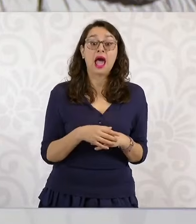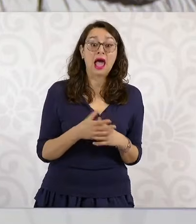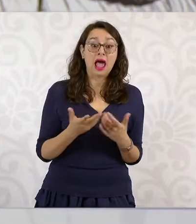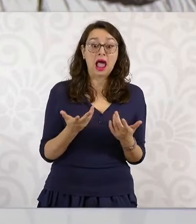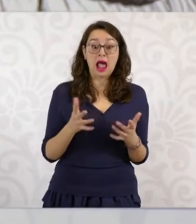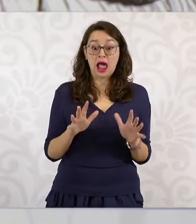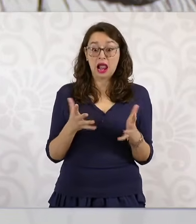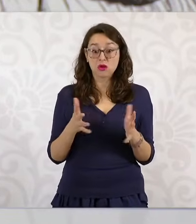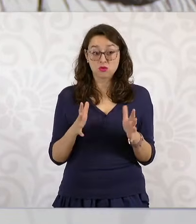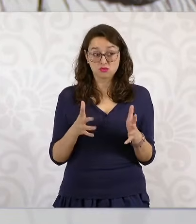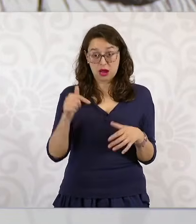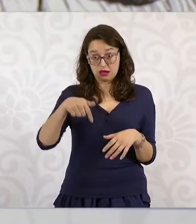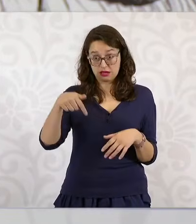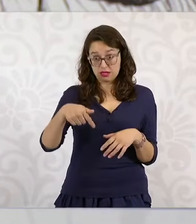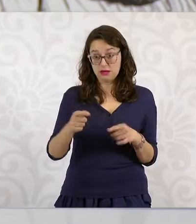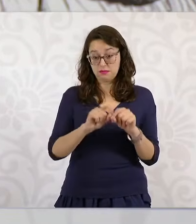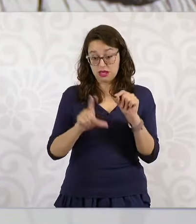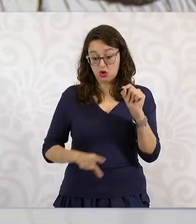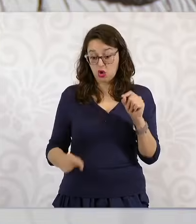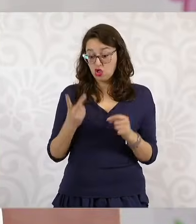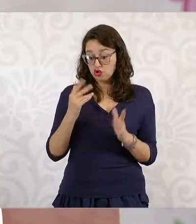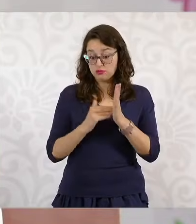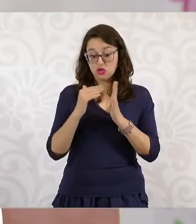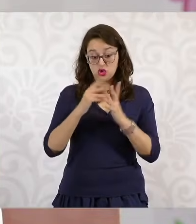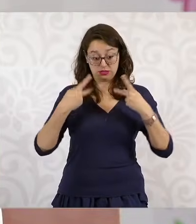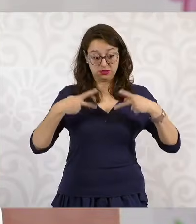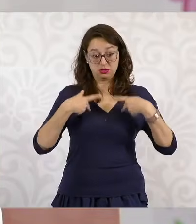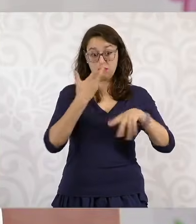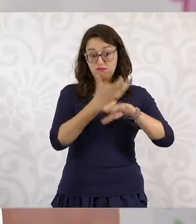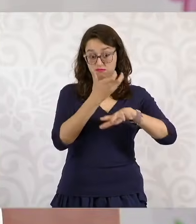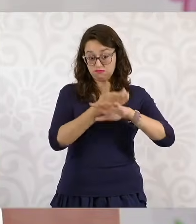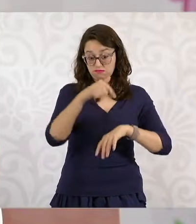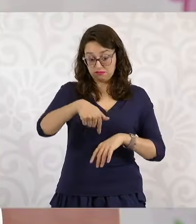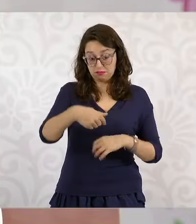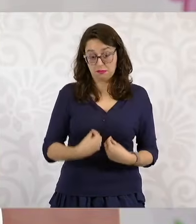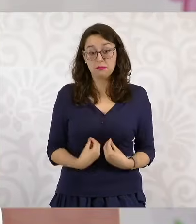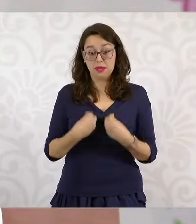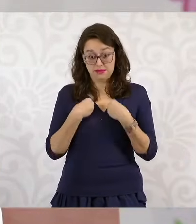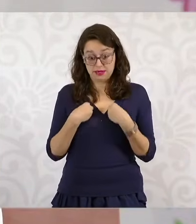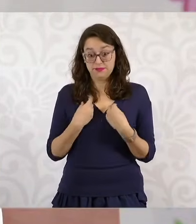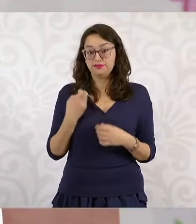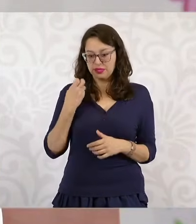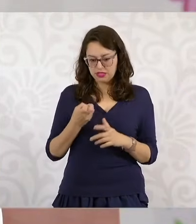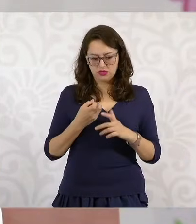millones de ciudadanos estadounidenses que viven en México. Migración está haciendo la revisión.